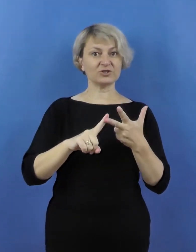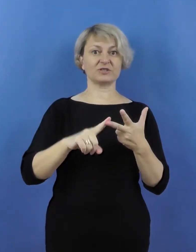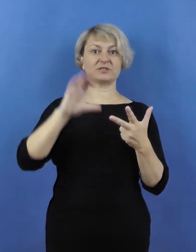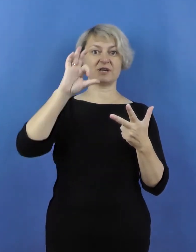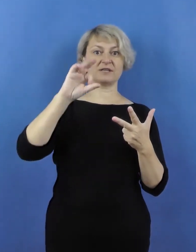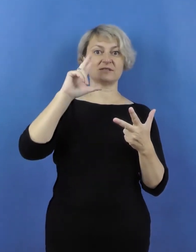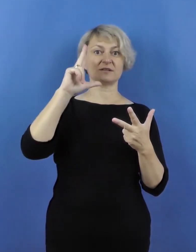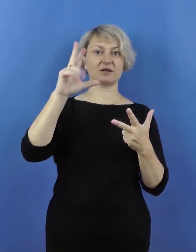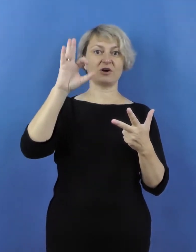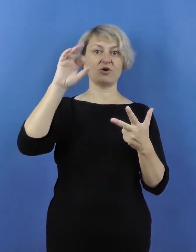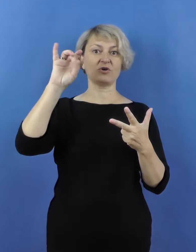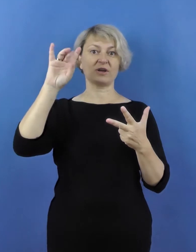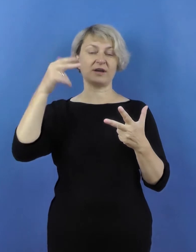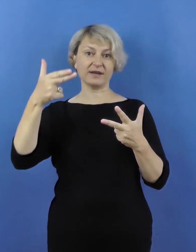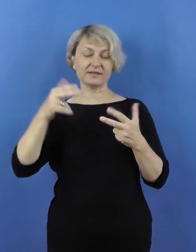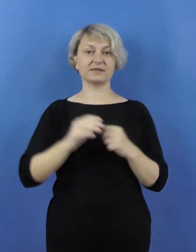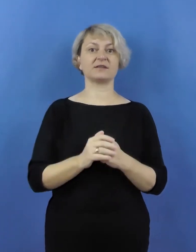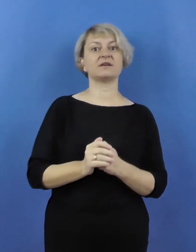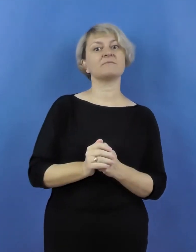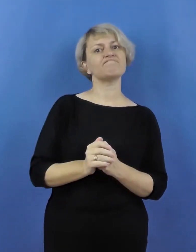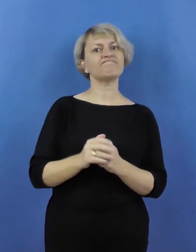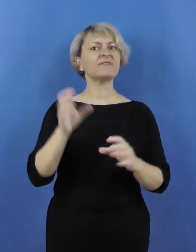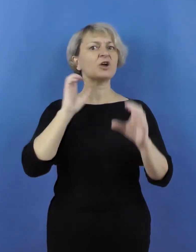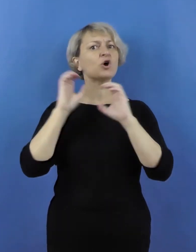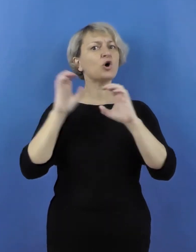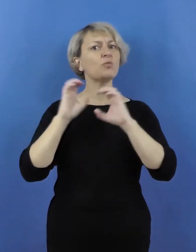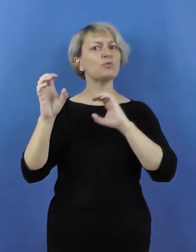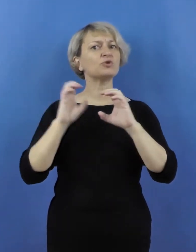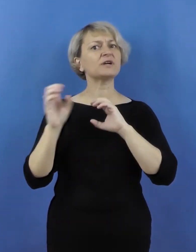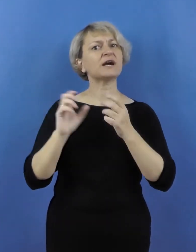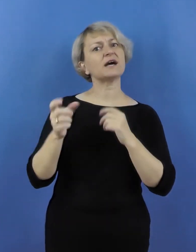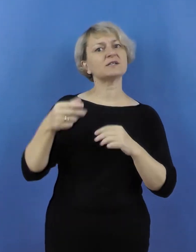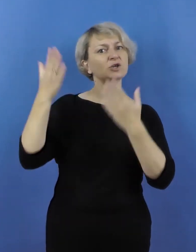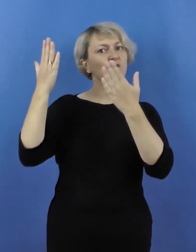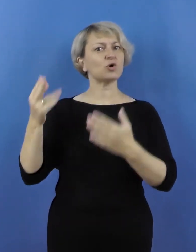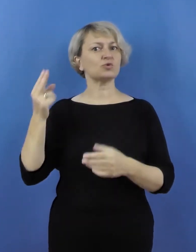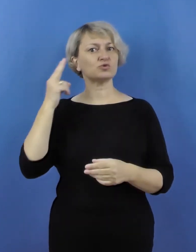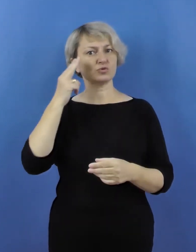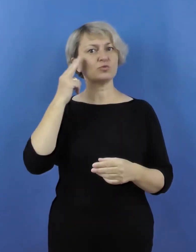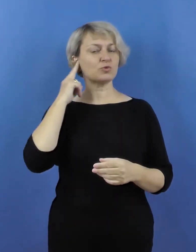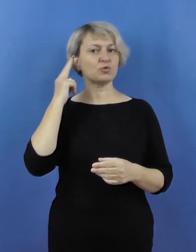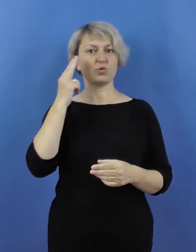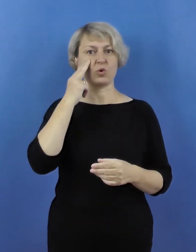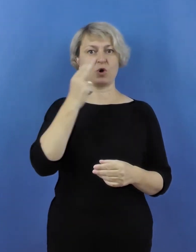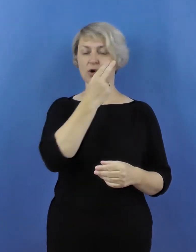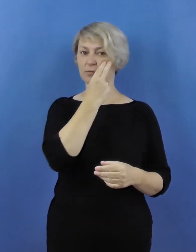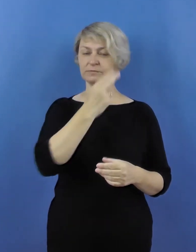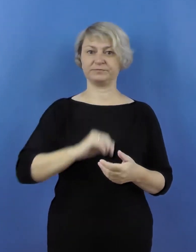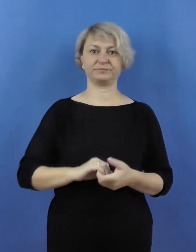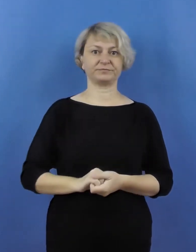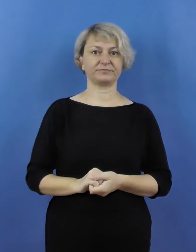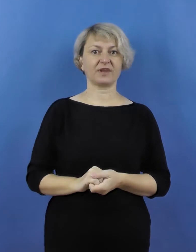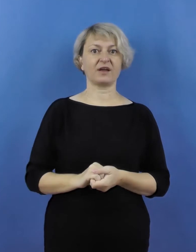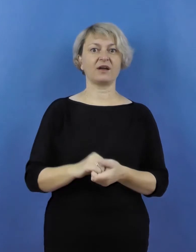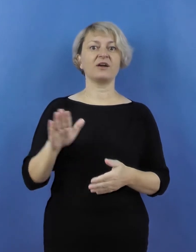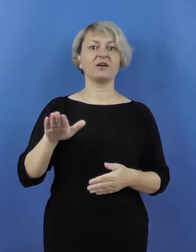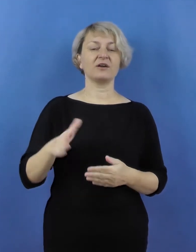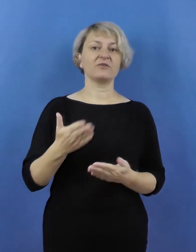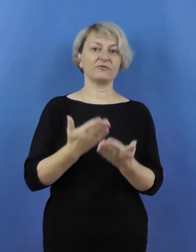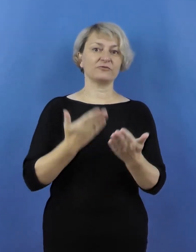SKOGN (sposób komunikowania się osób głuchoniewidomych) Wniosek jest dostępny do pobrania